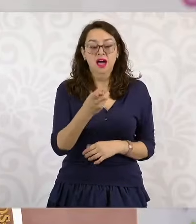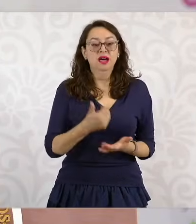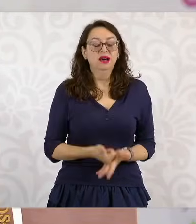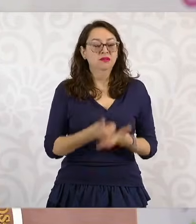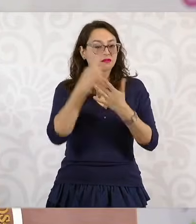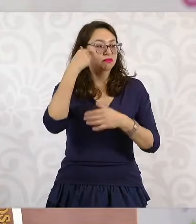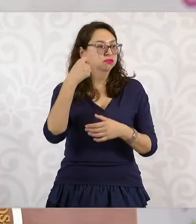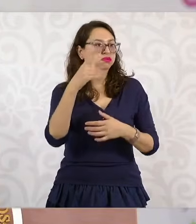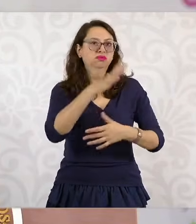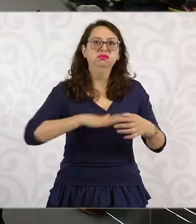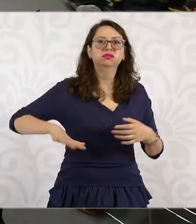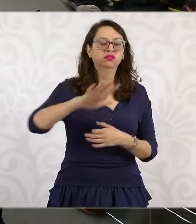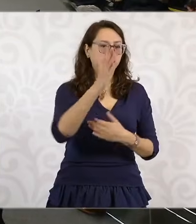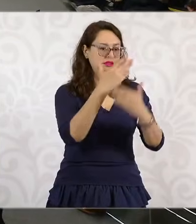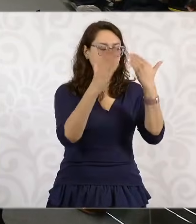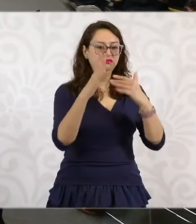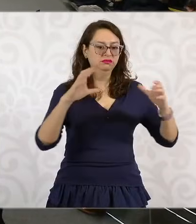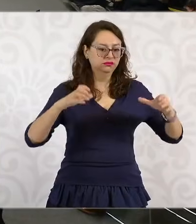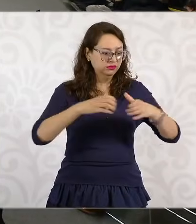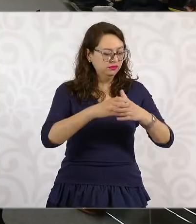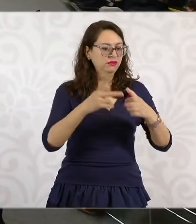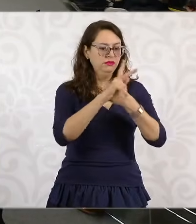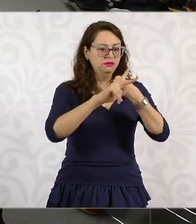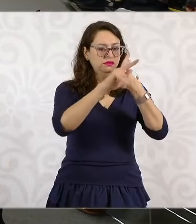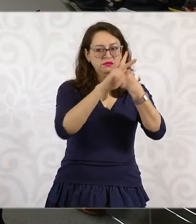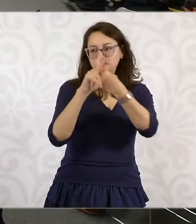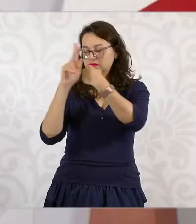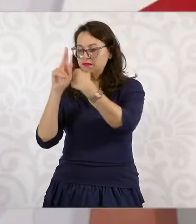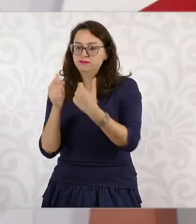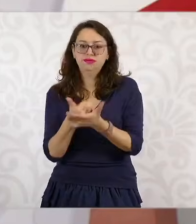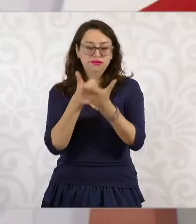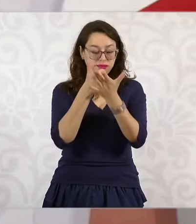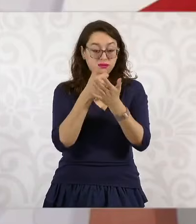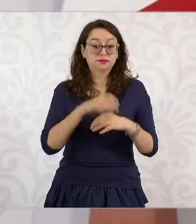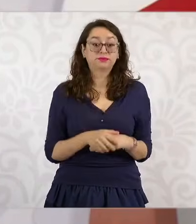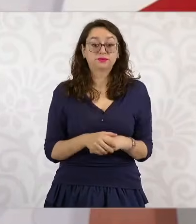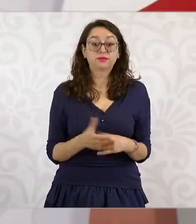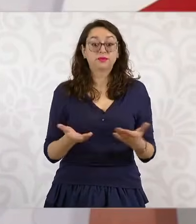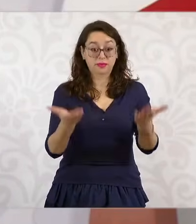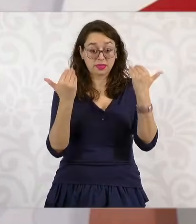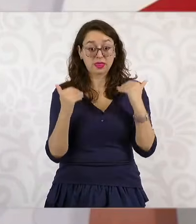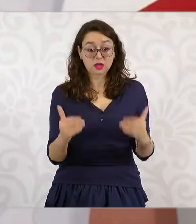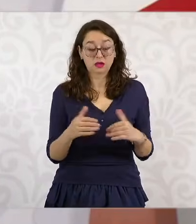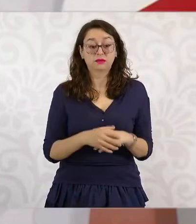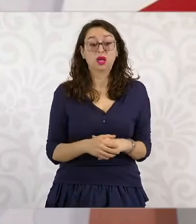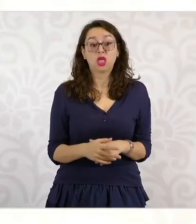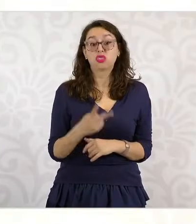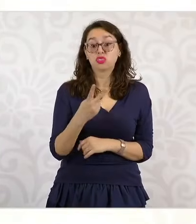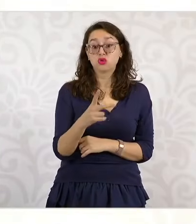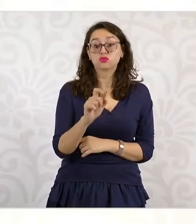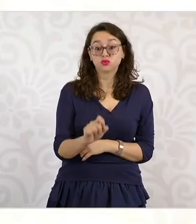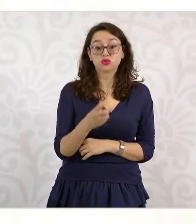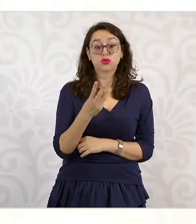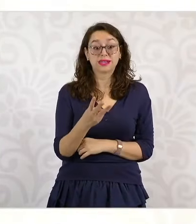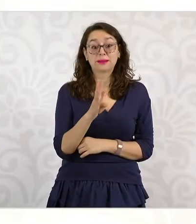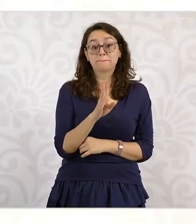por favor. Entonces, bueno, un dato que es muy fuerte, yo creo, es que 2.3 billones de